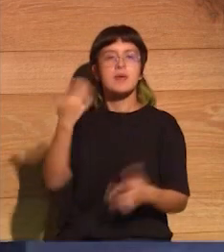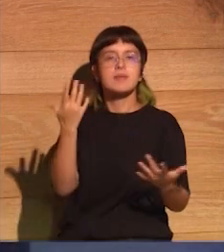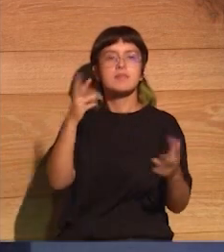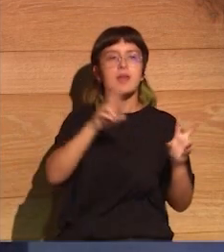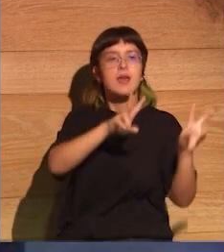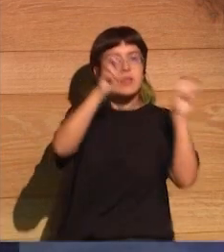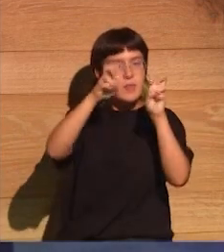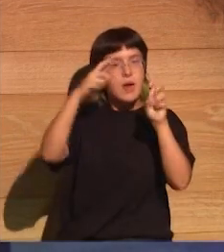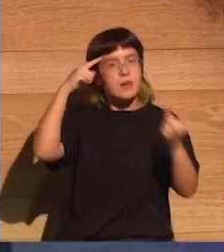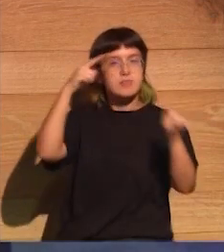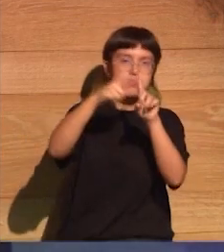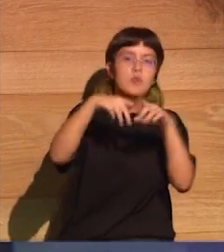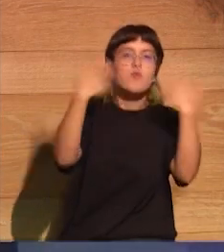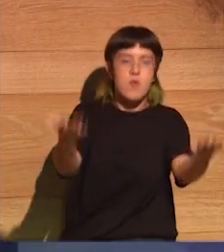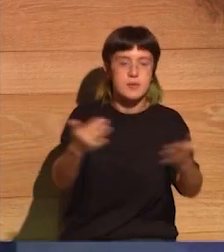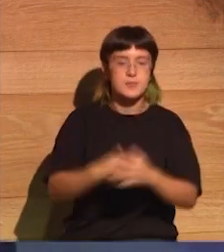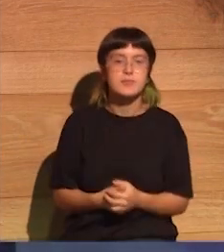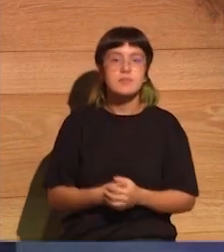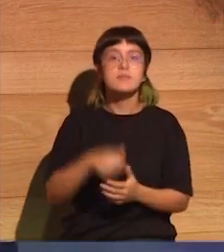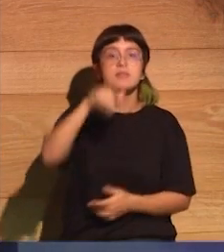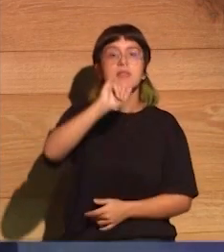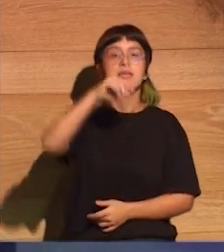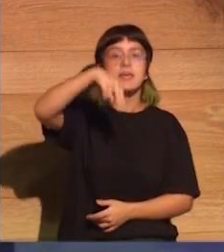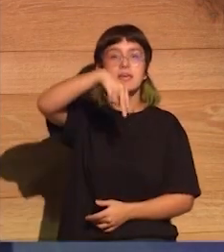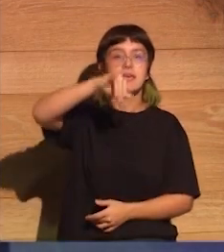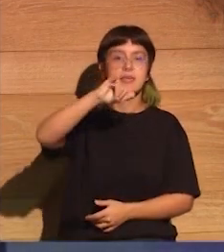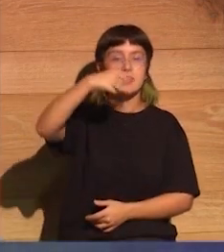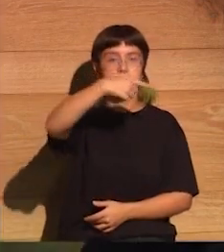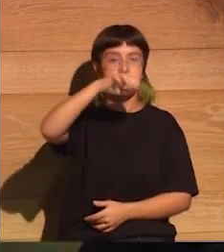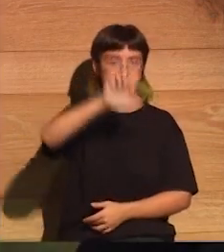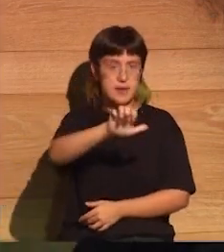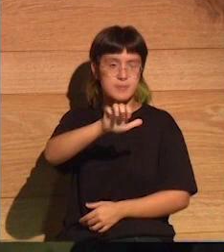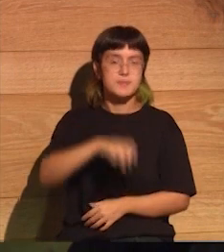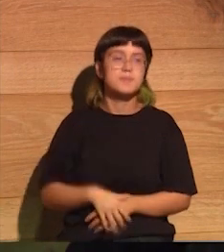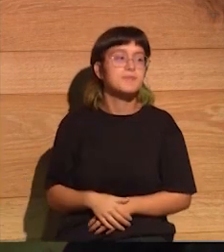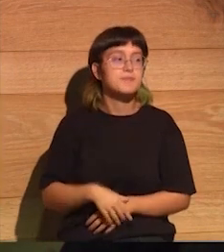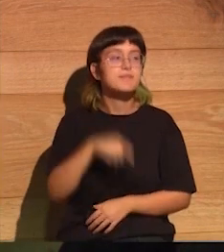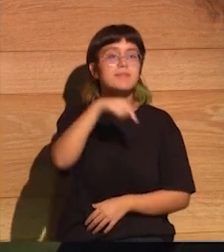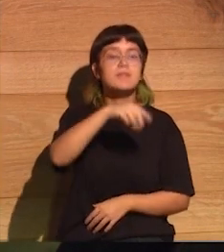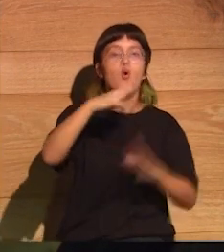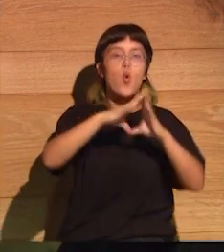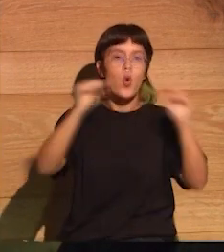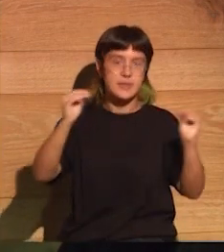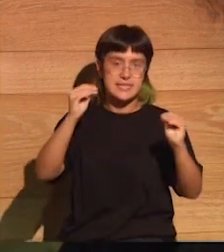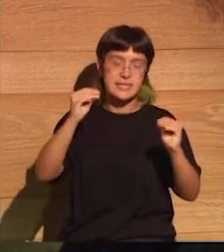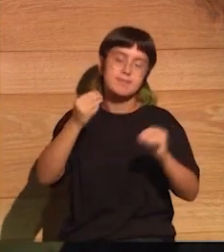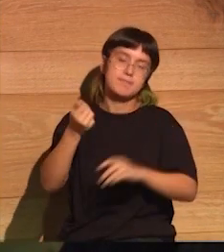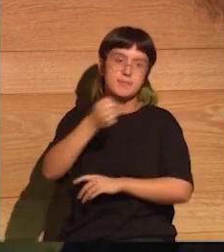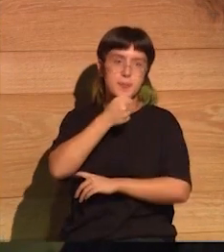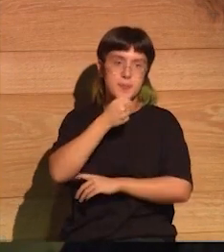y turno ya de Santiago Íñiguez, presidente de IE University. Un fuerte aplauso para él.